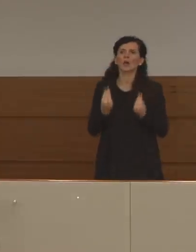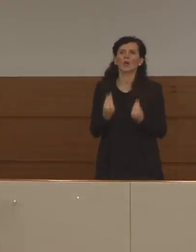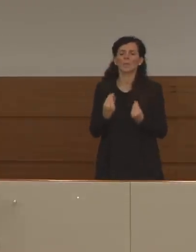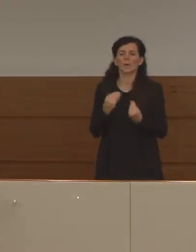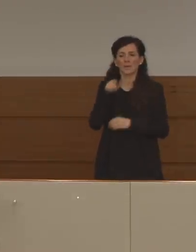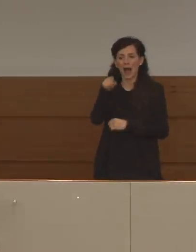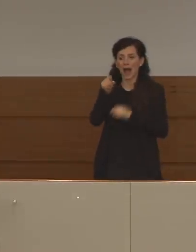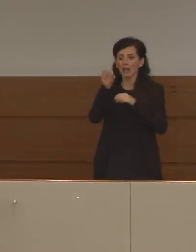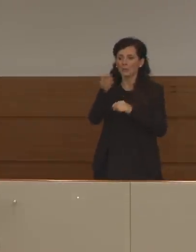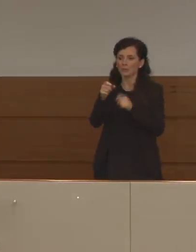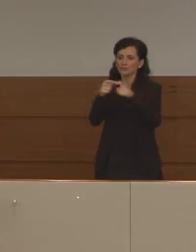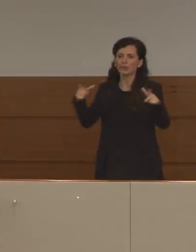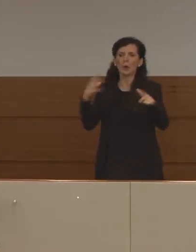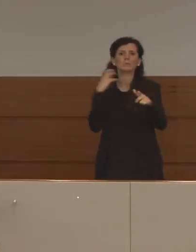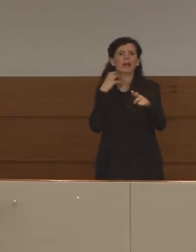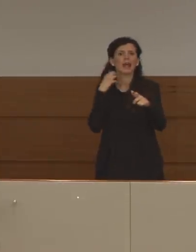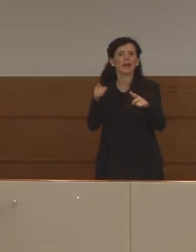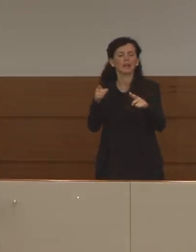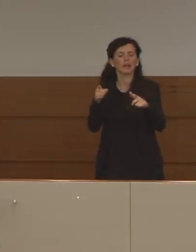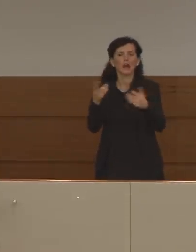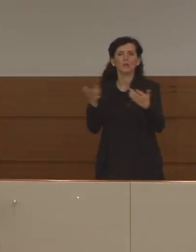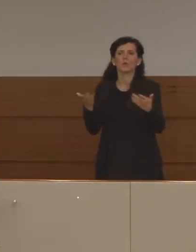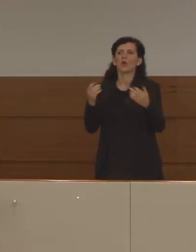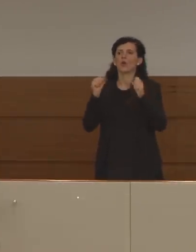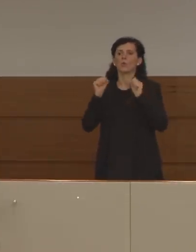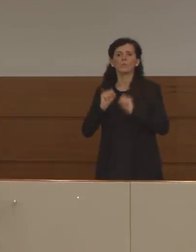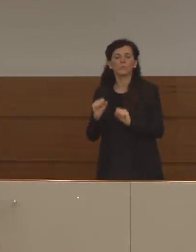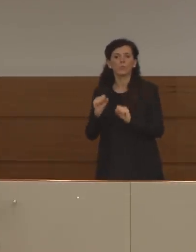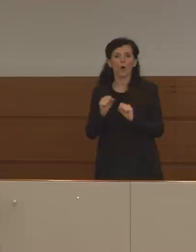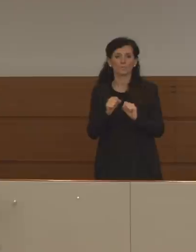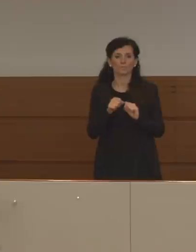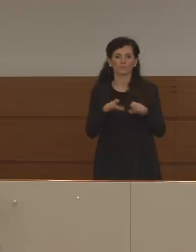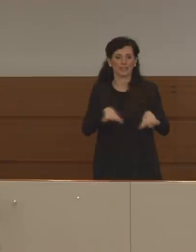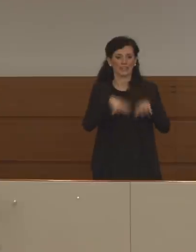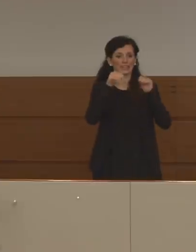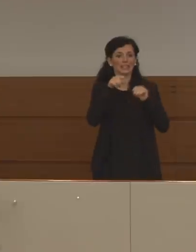fatto temporale nel senso che magari i primi casi erano realmente là